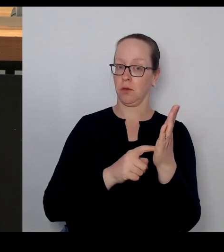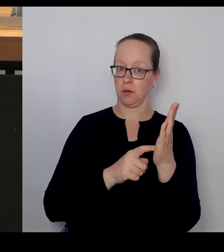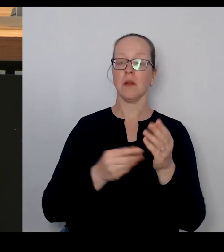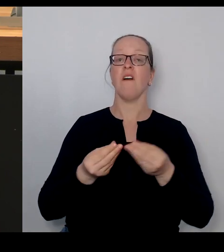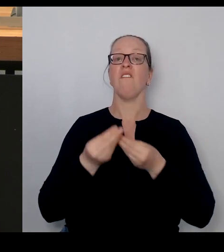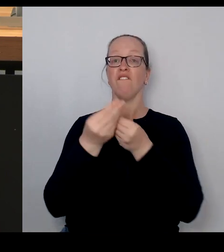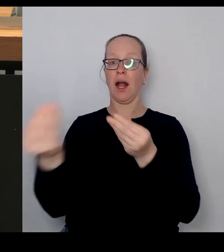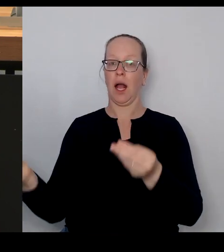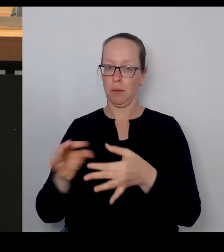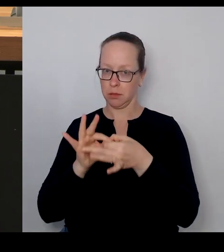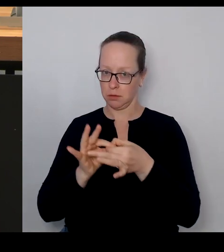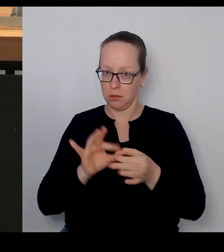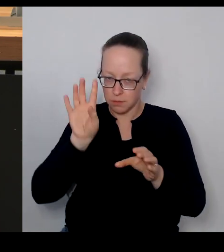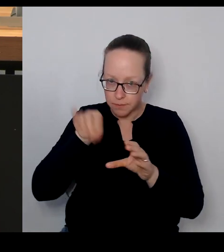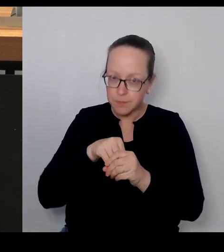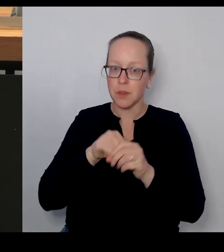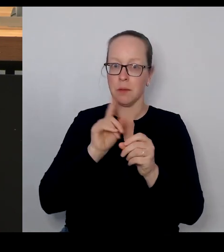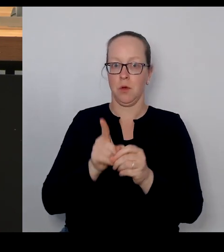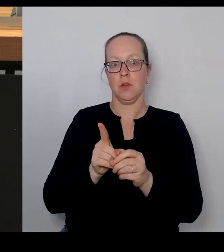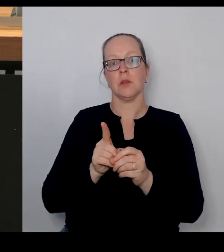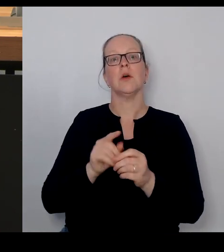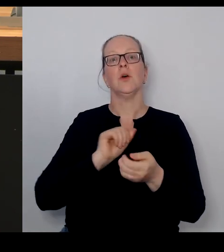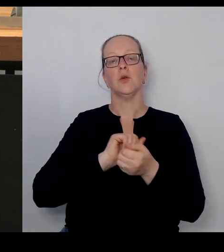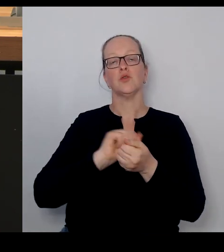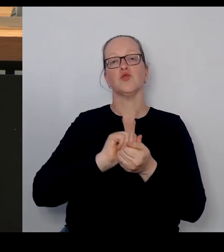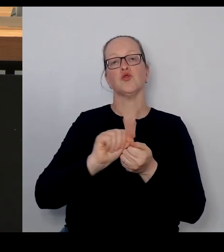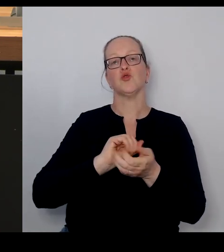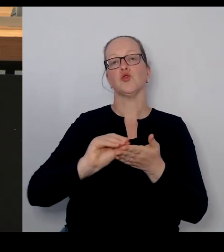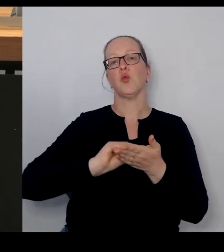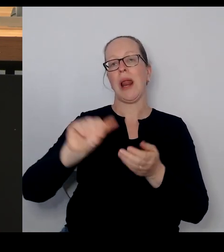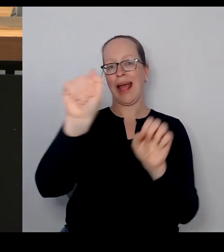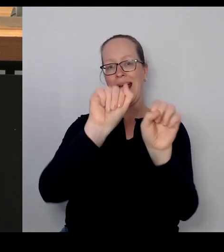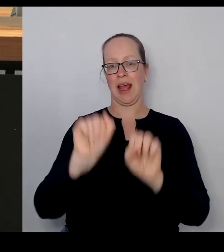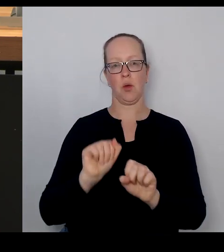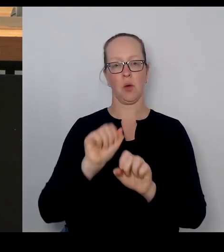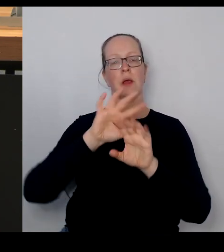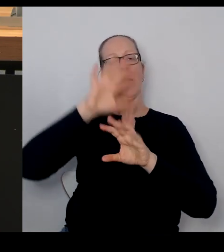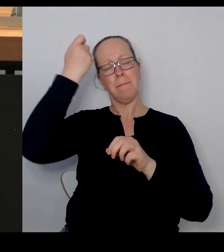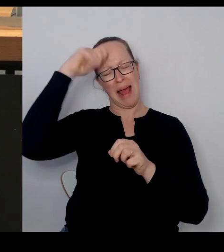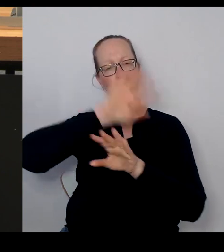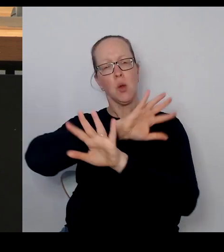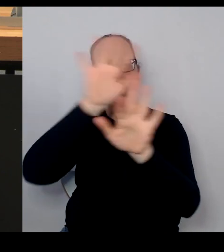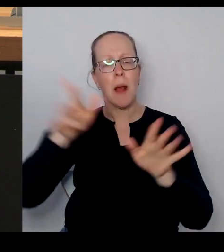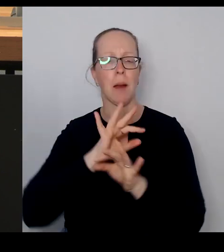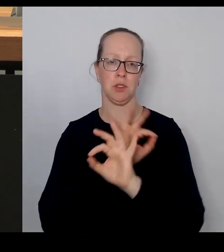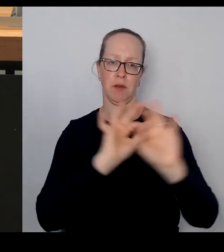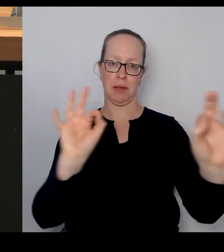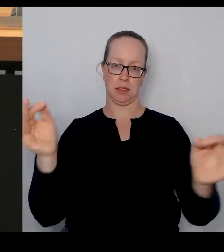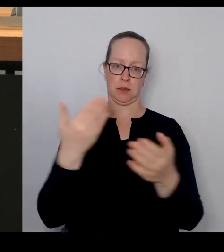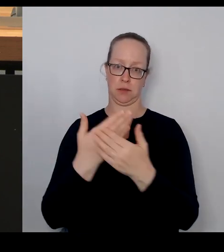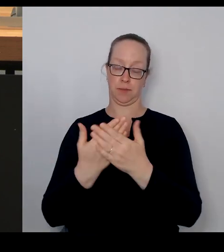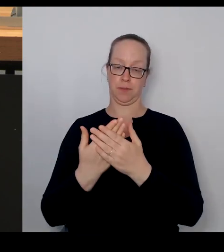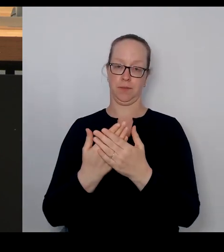Was sich die Koalition ausdrücklich zu was ich die Koalition ausdrücklich bekennt und was wir auch vorantreiben werden.